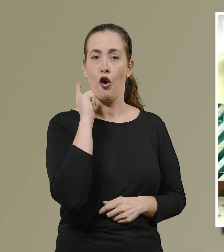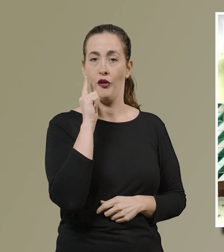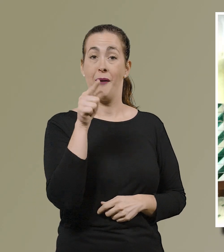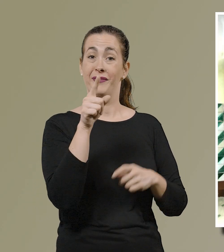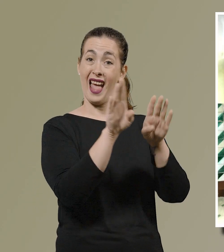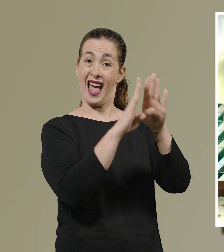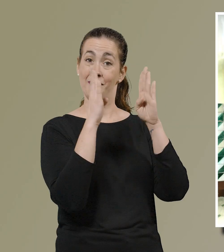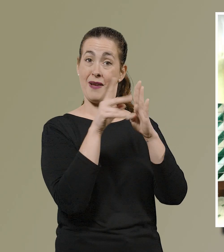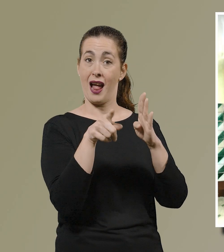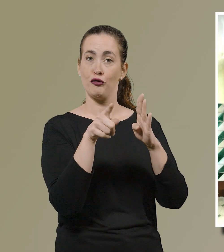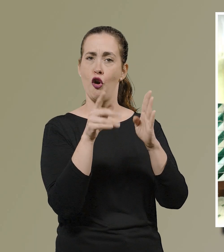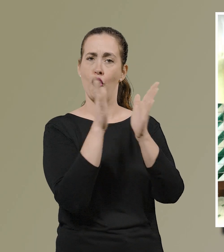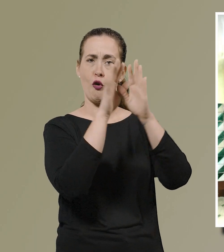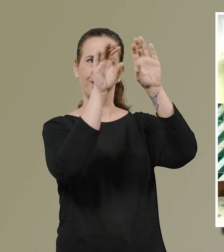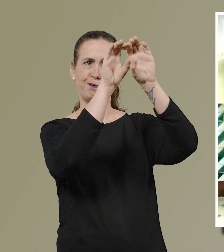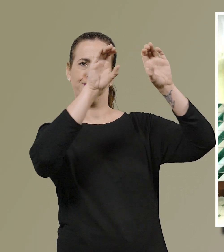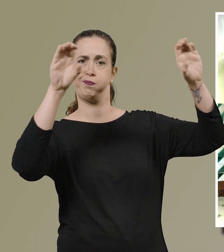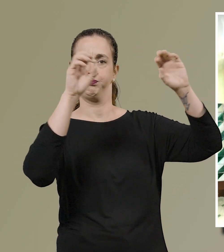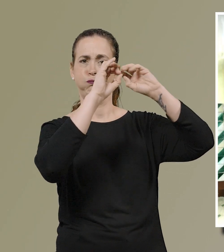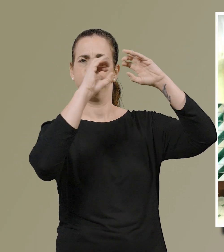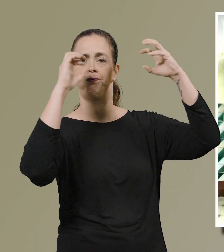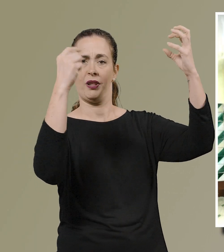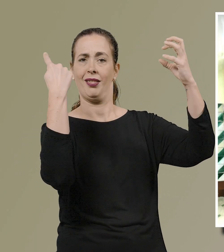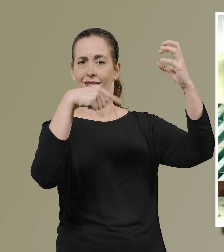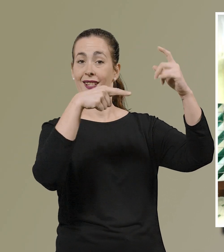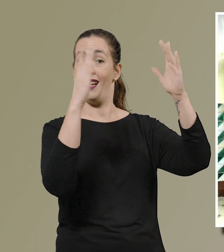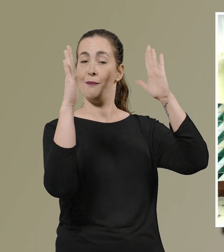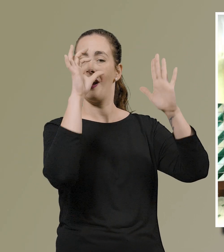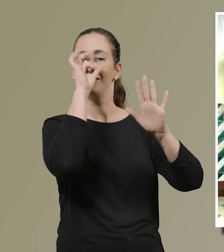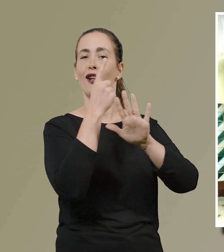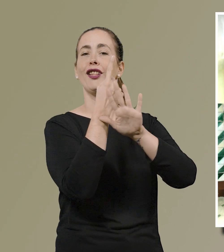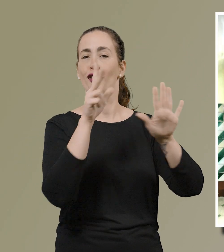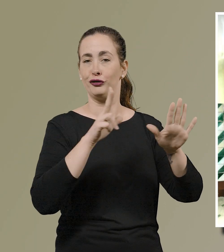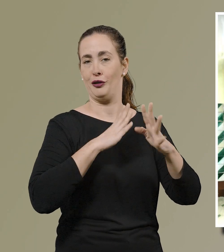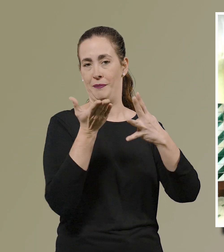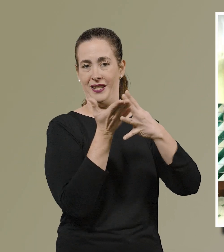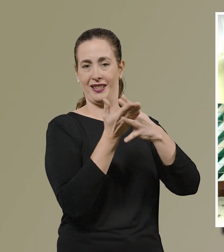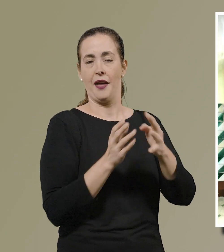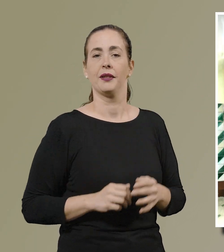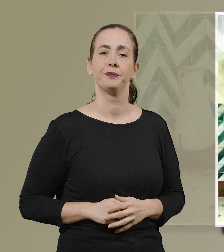de la segona meitat del segle XVIII,